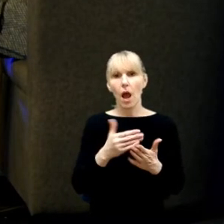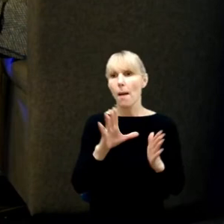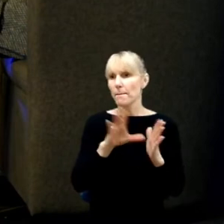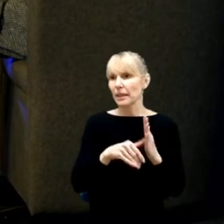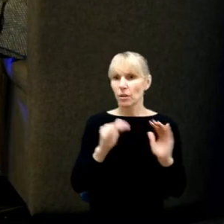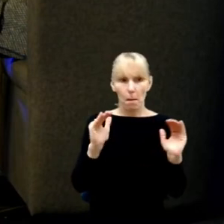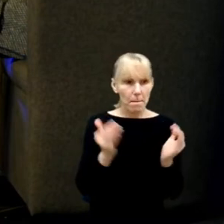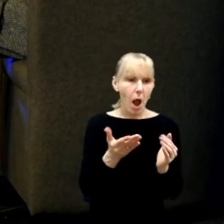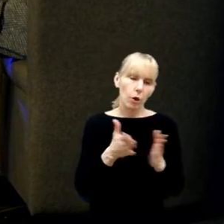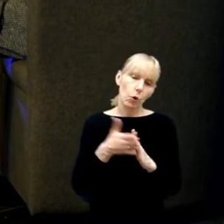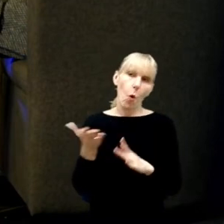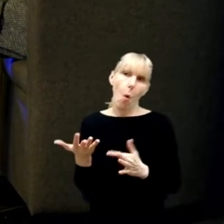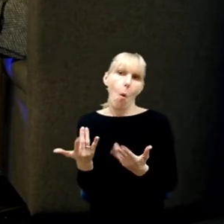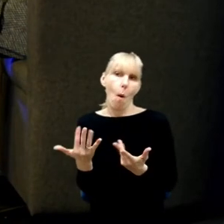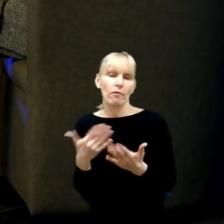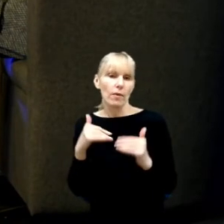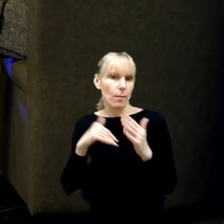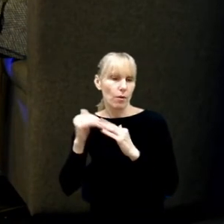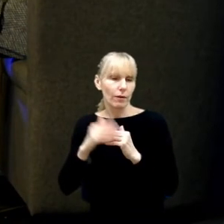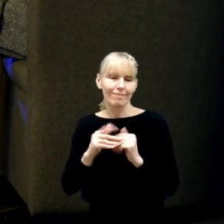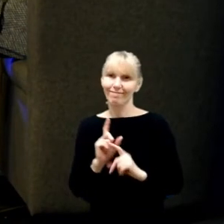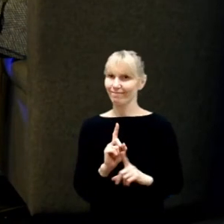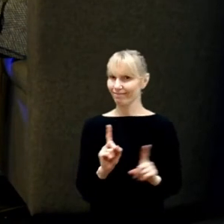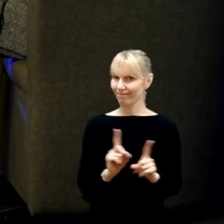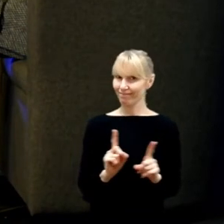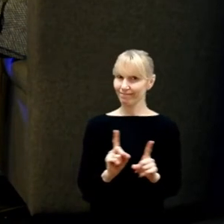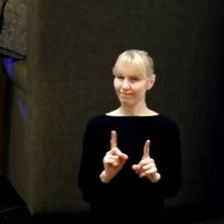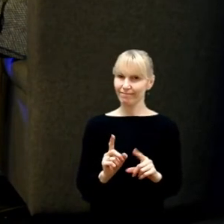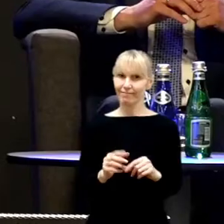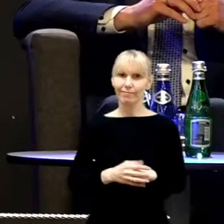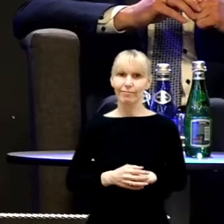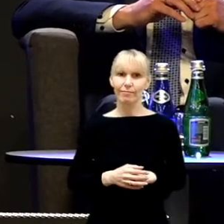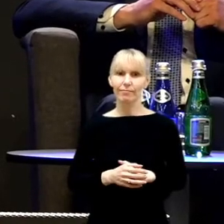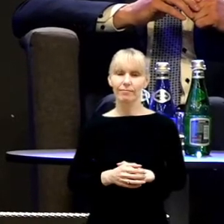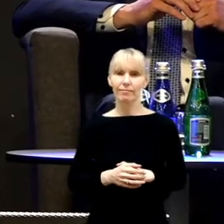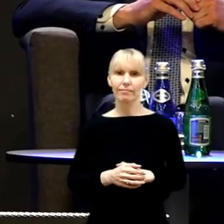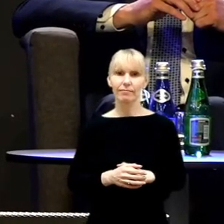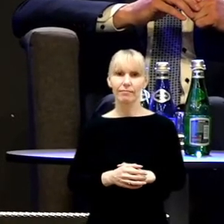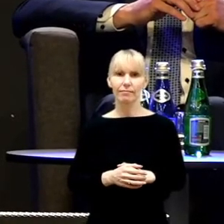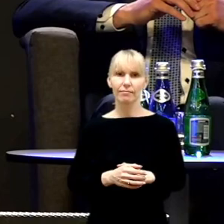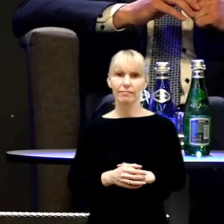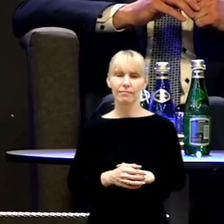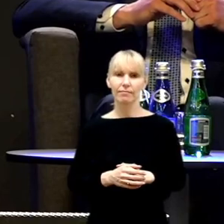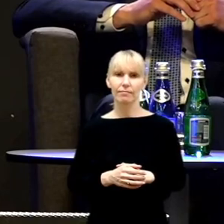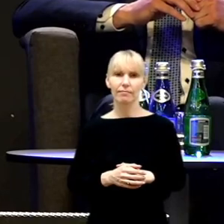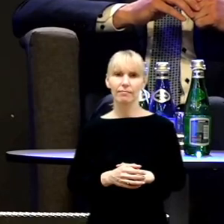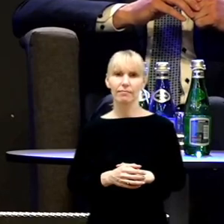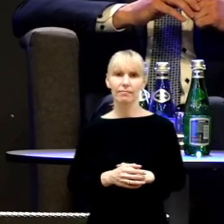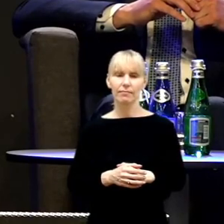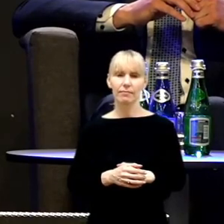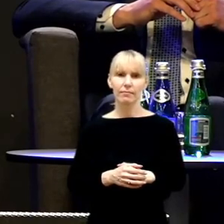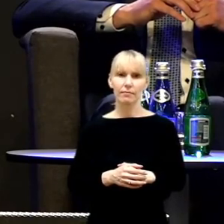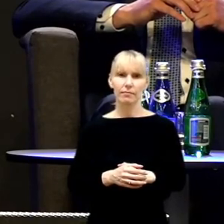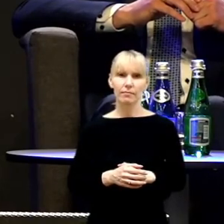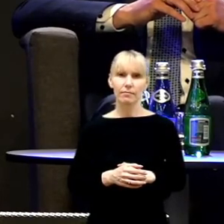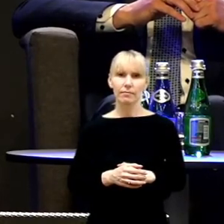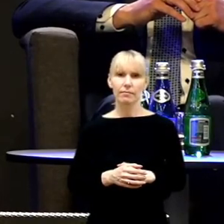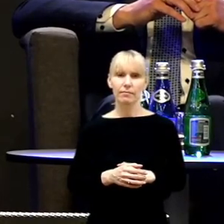Pewną regułę widzę, natomiast Ta współpraca zależy od ludzi.